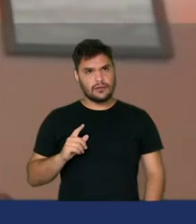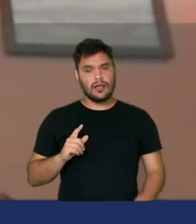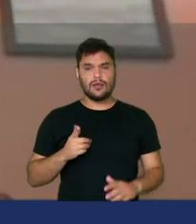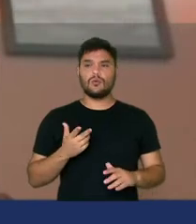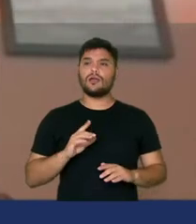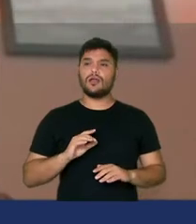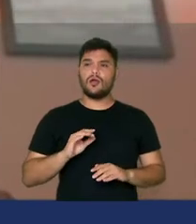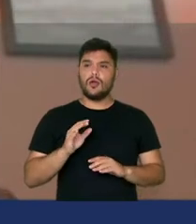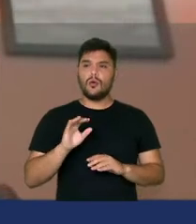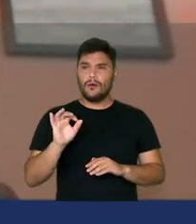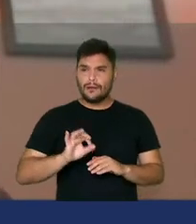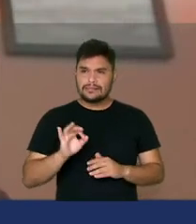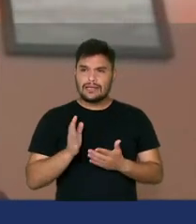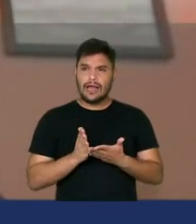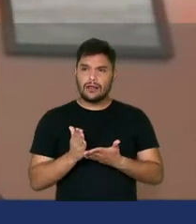COM A DECISÃO DESSA CASA VAI